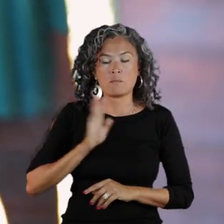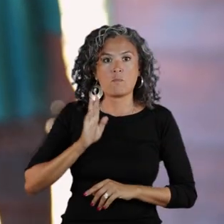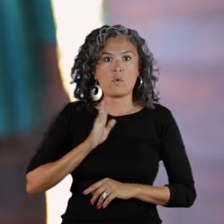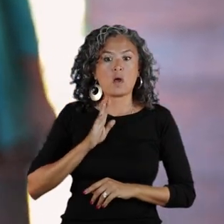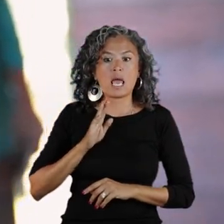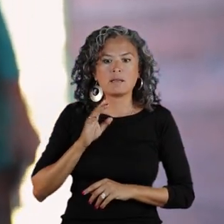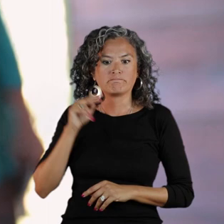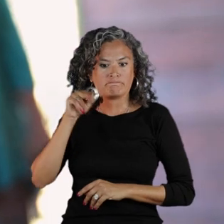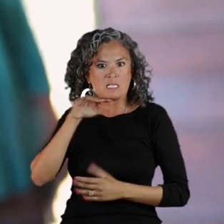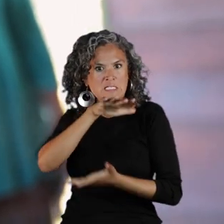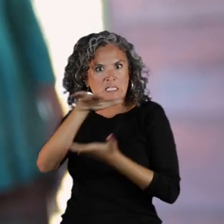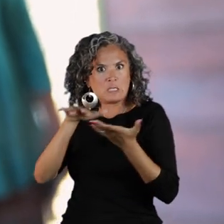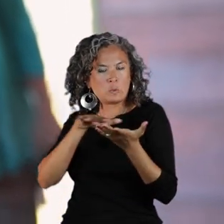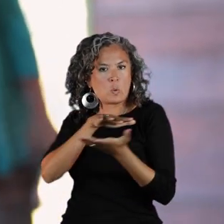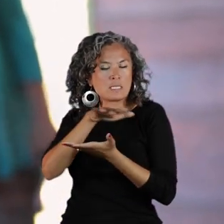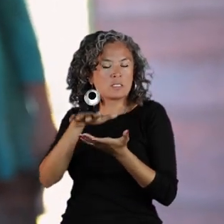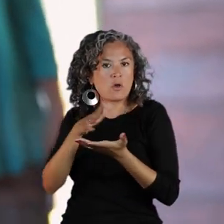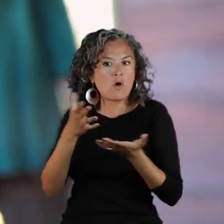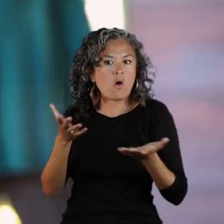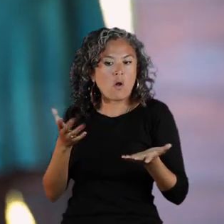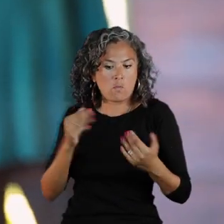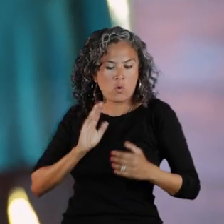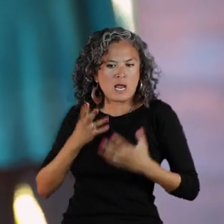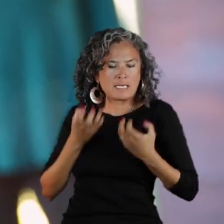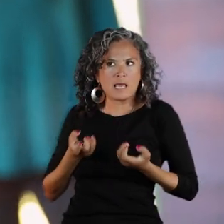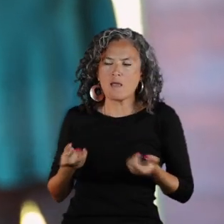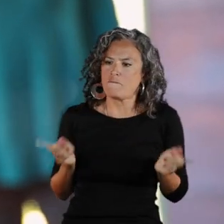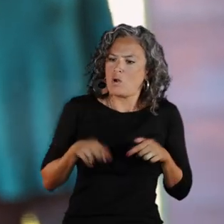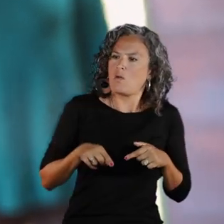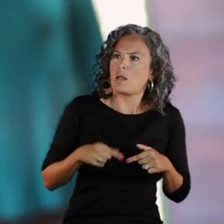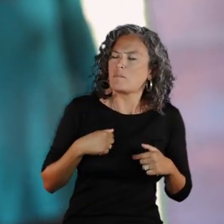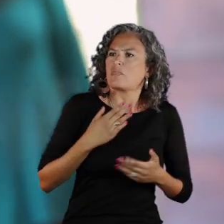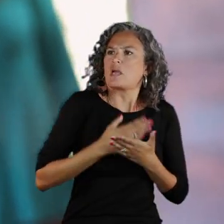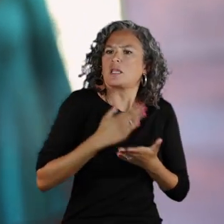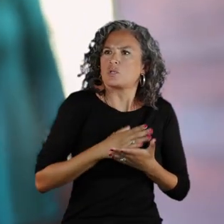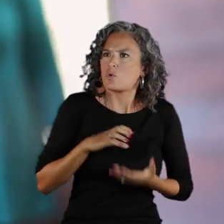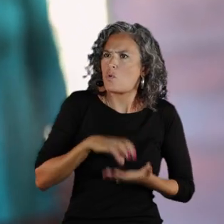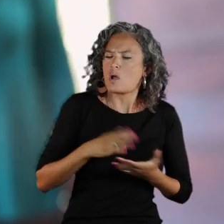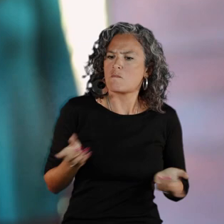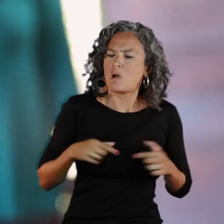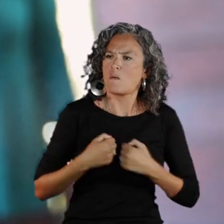Porque quizás es una situación donde la mujer intenta recuperar un poco de su espacio